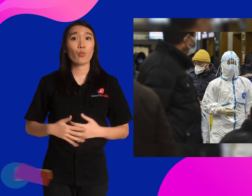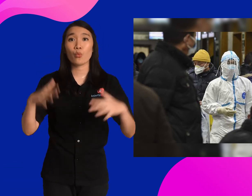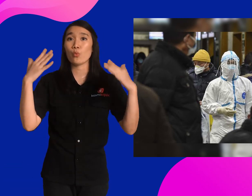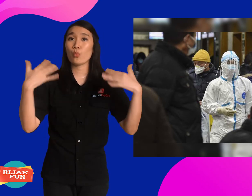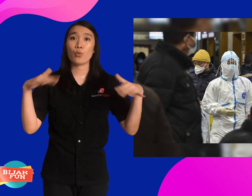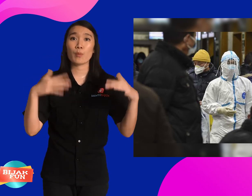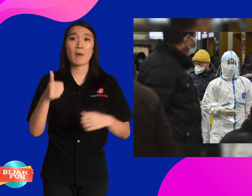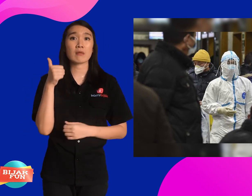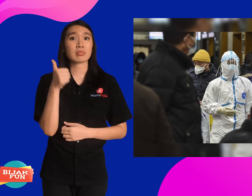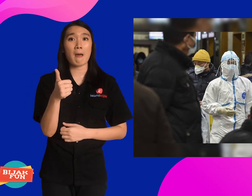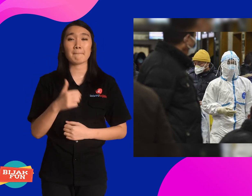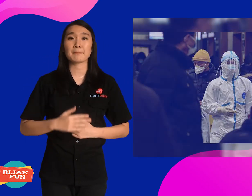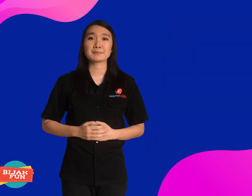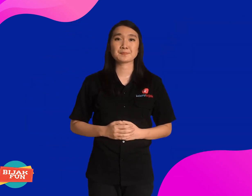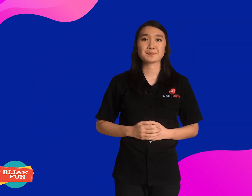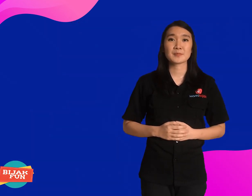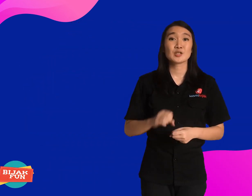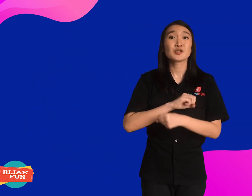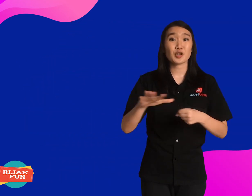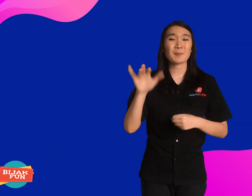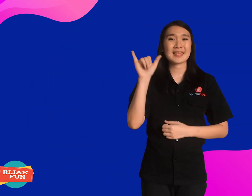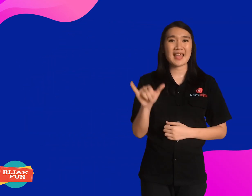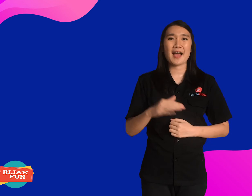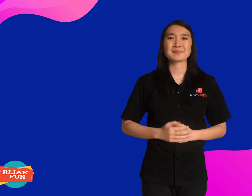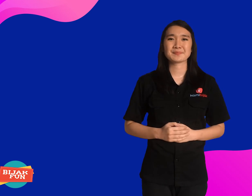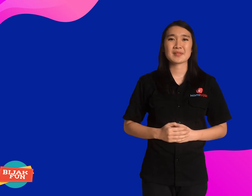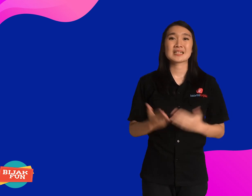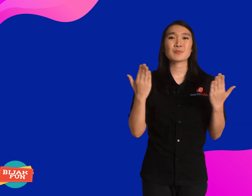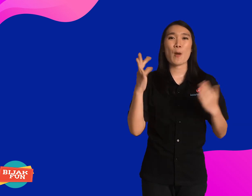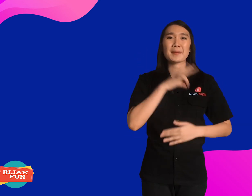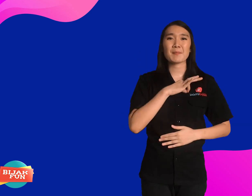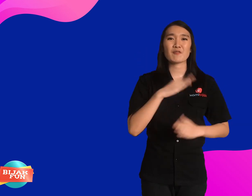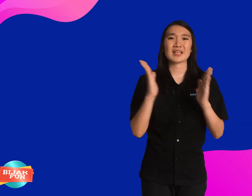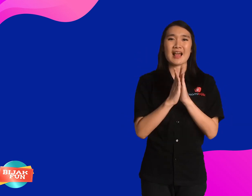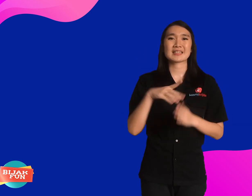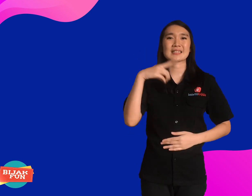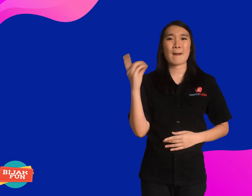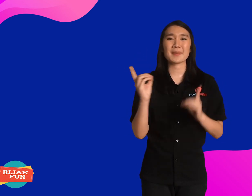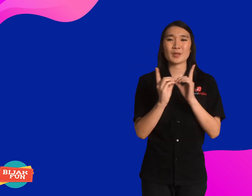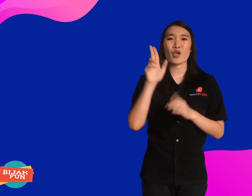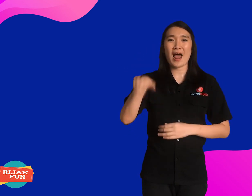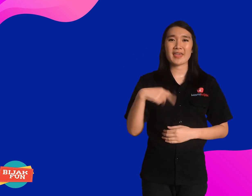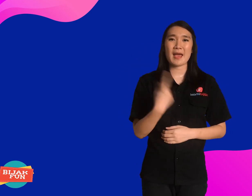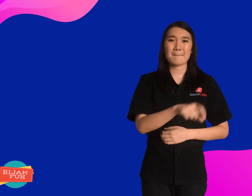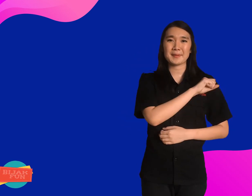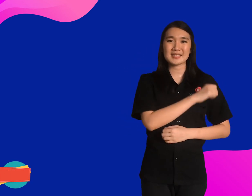Wah mantap. Sekian berita hari ini. Semoga bermanfaat dan sampai jumpa lagi di KamiBijak.